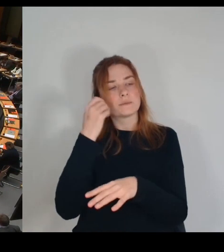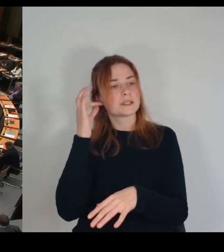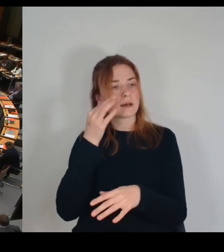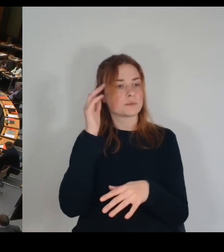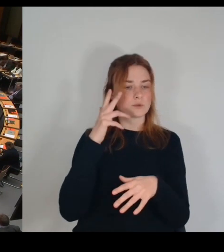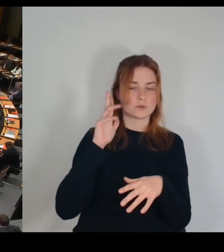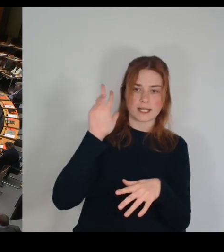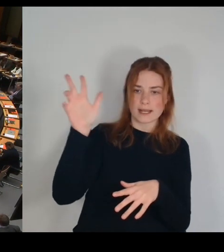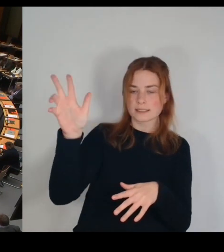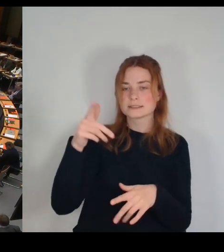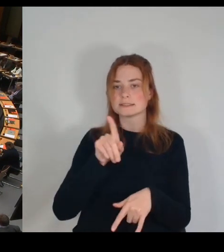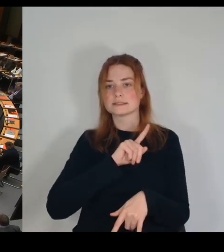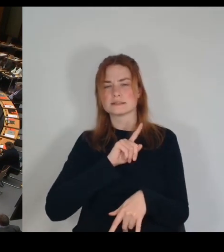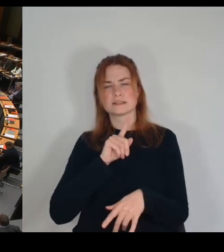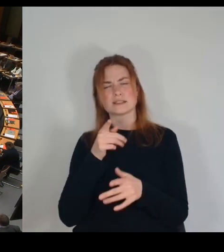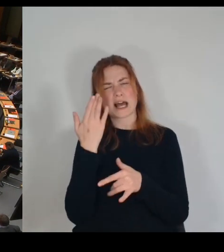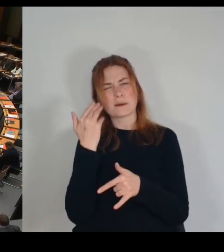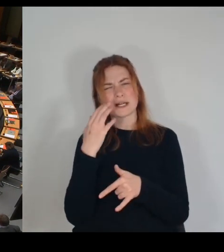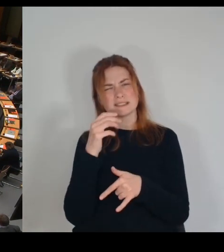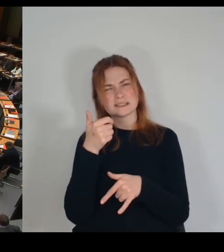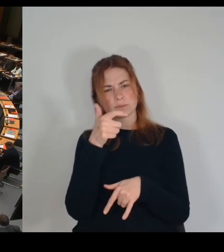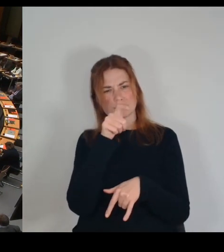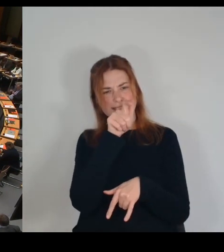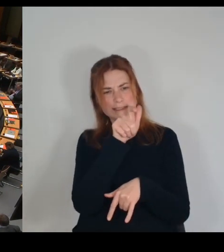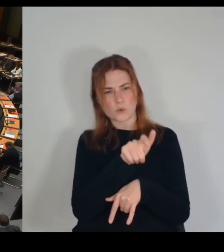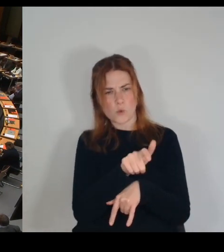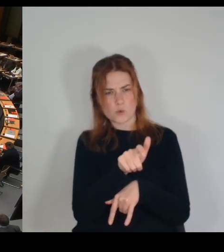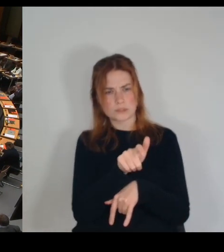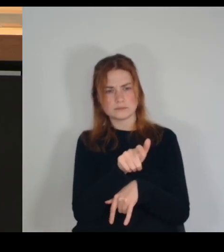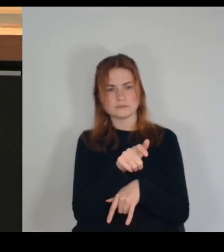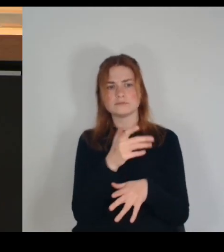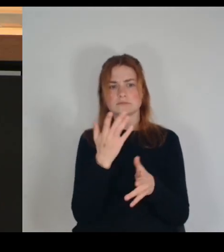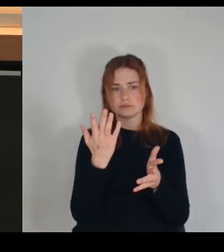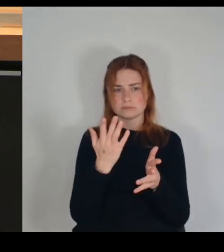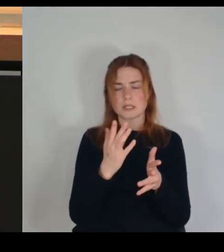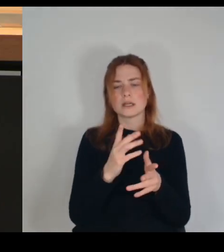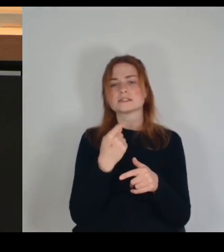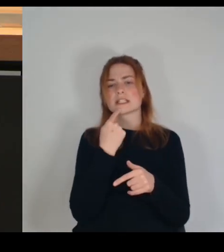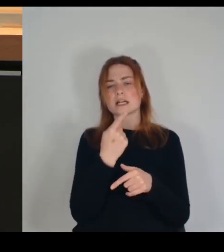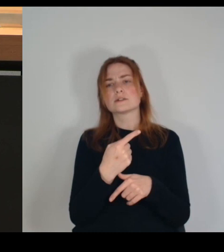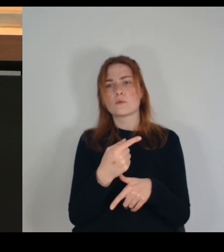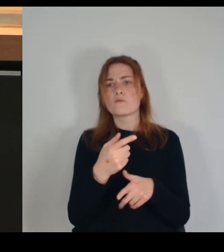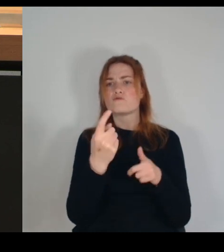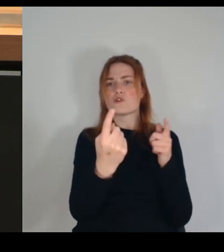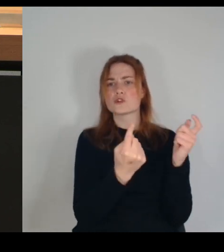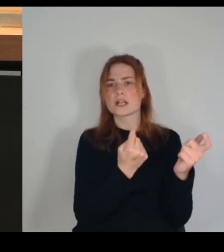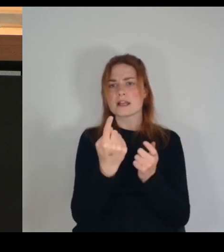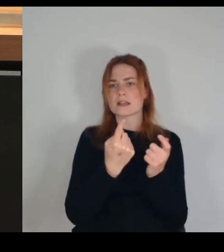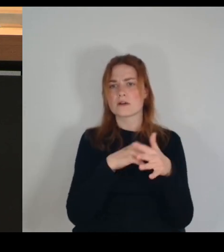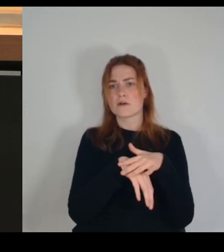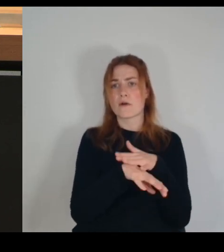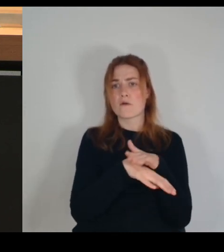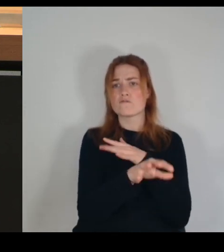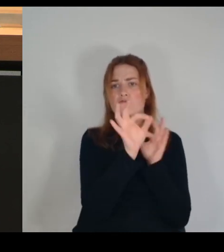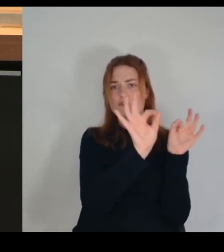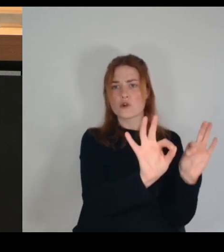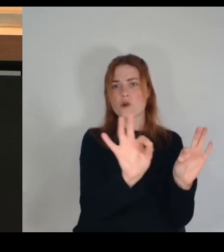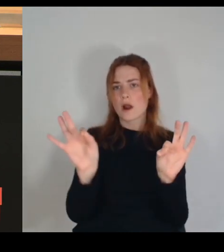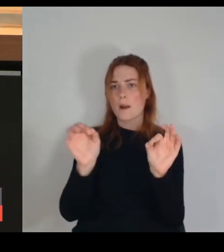Flüchtlinge zu bauen, aber nicht für die Einheimischen Und als wäre das nicht schon genug Ungerechtigkeit, schafft die